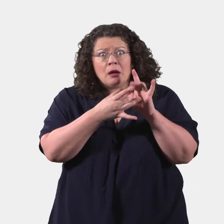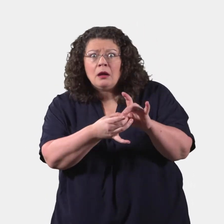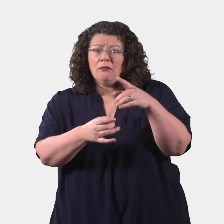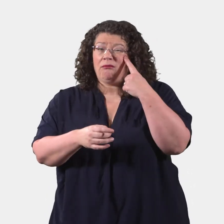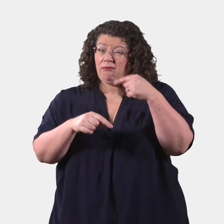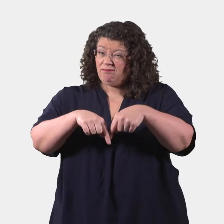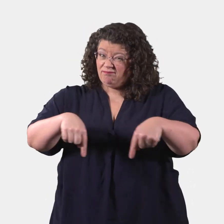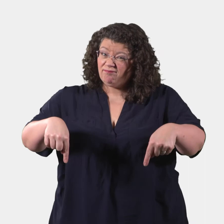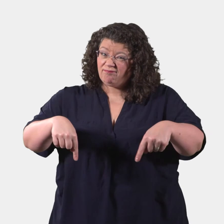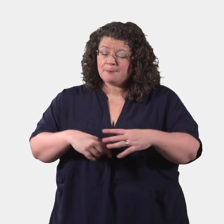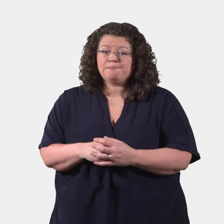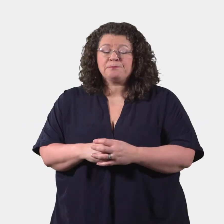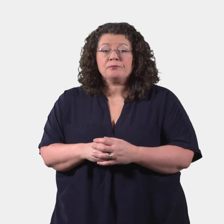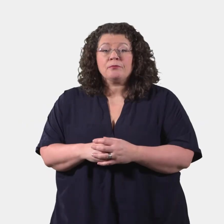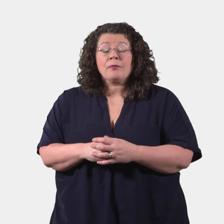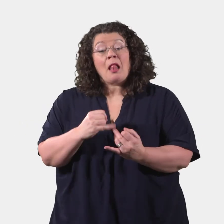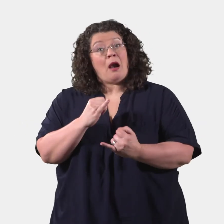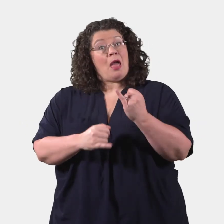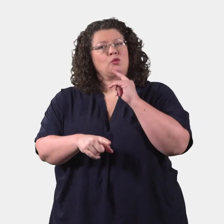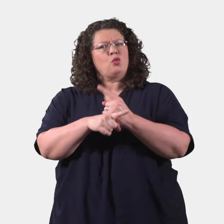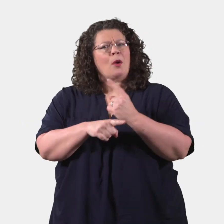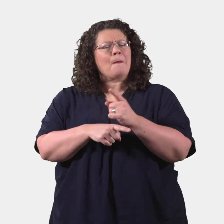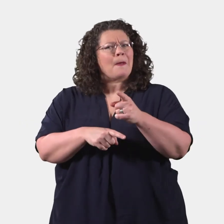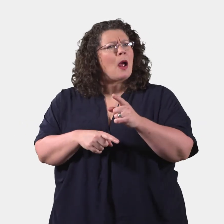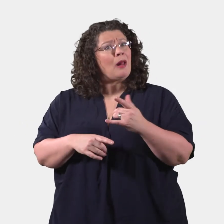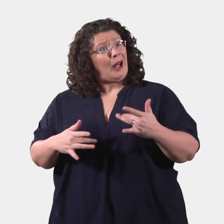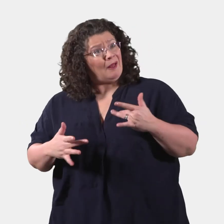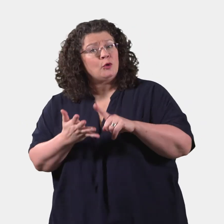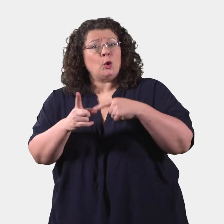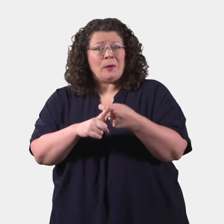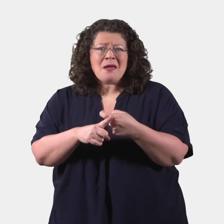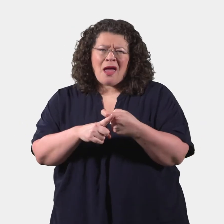a'ch bod wedi aros yn y DU am amser neilltuol.